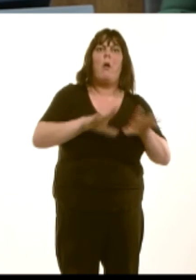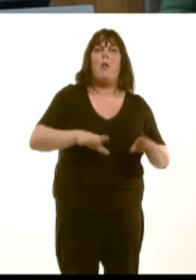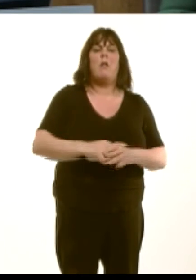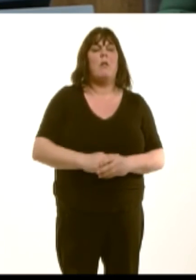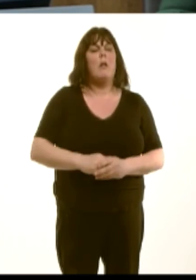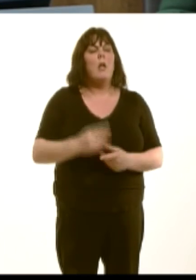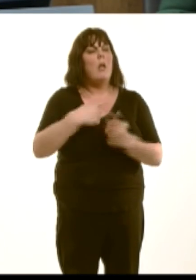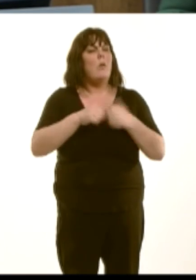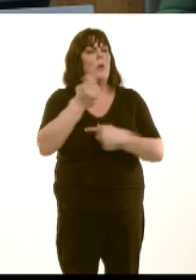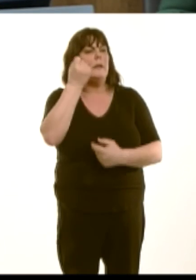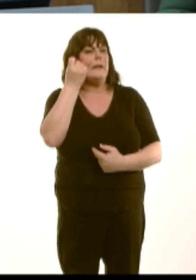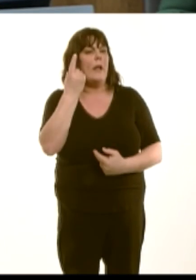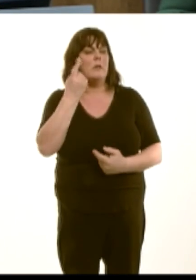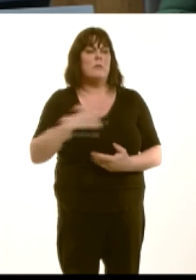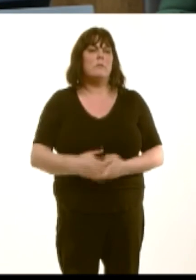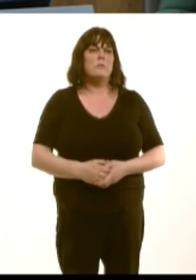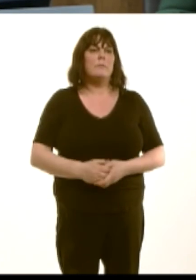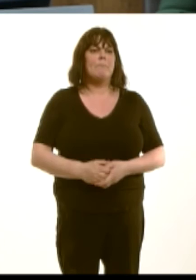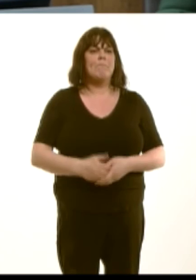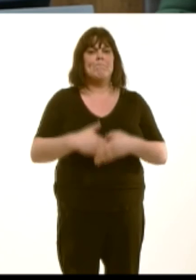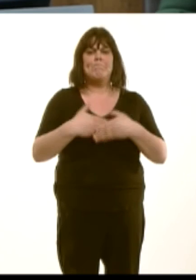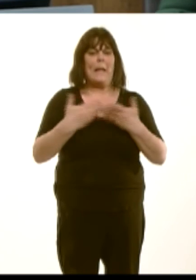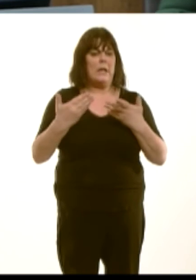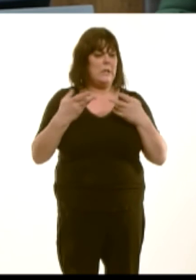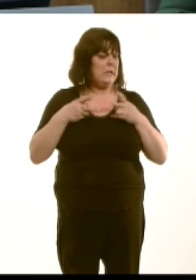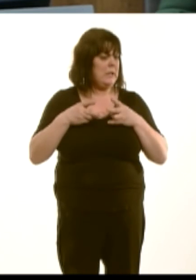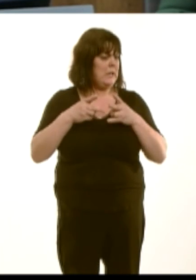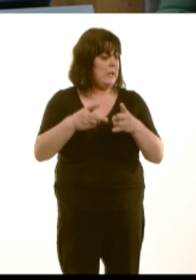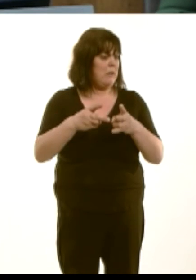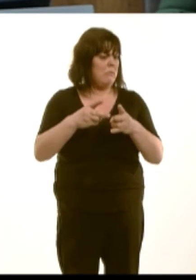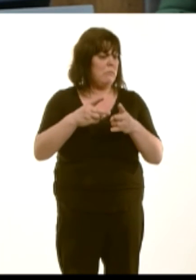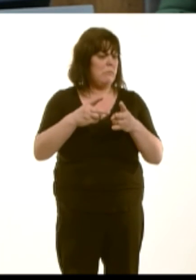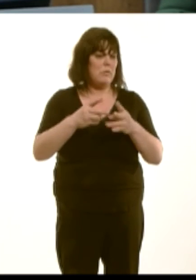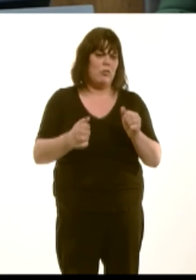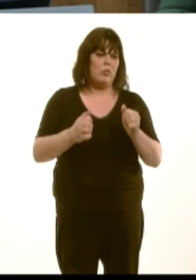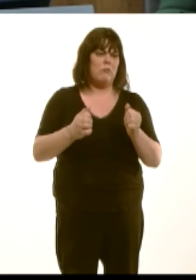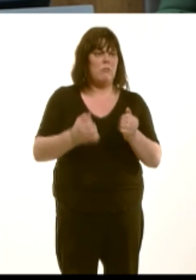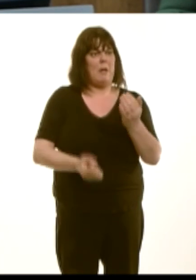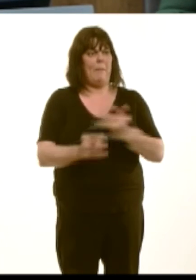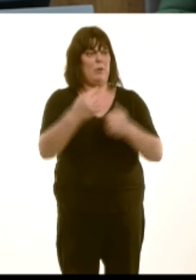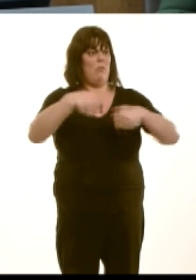ddeall yn iawn. Gydag unrhyw system a fydd yn cael ei dechrau yng Nghymru, neu unrhyw system rydym yn symud